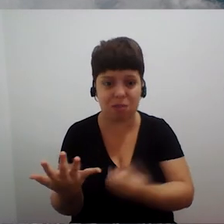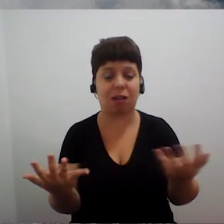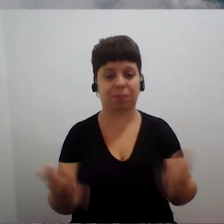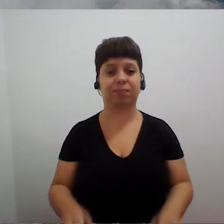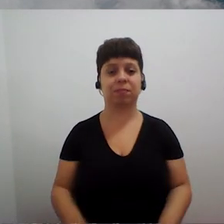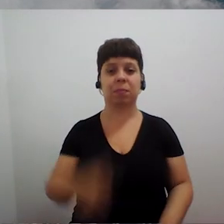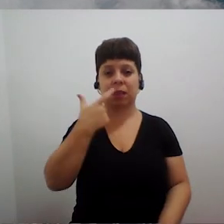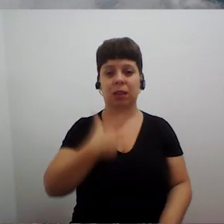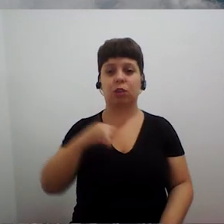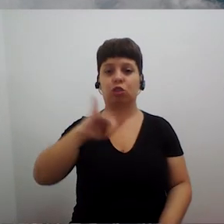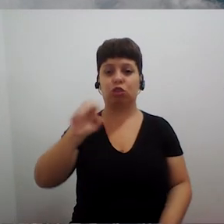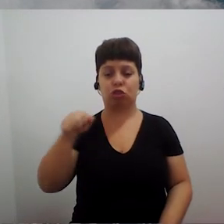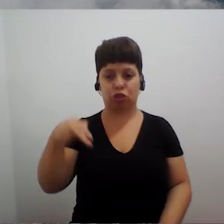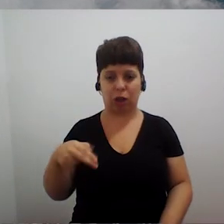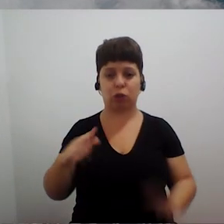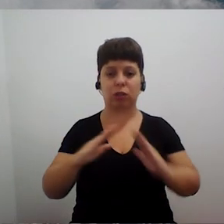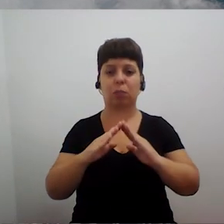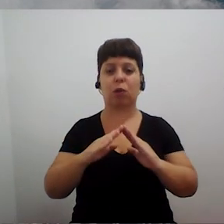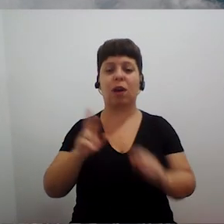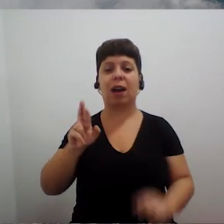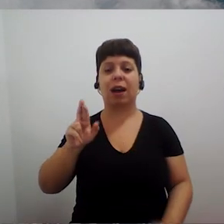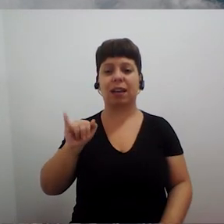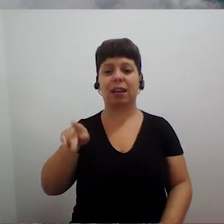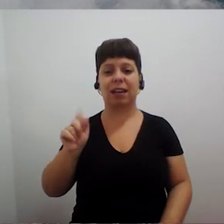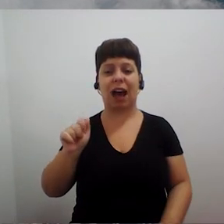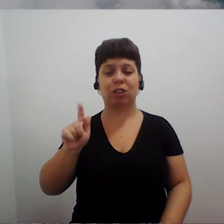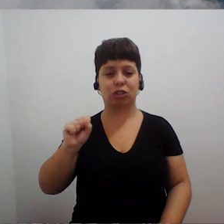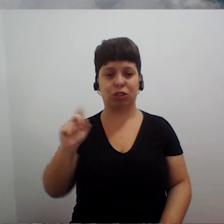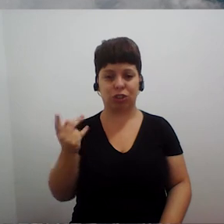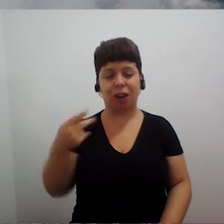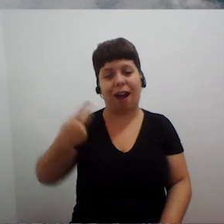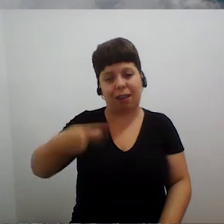Eu sou Reverendo "adiante surge" do templo "e gaste algum grande" daqui de São Paulo. Muito obrigado.